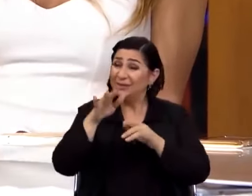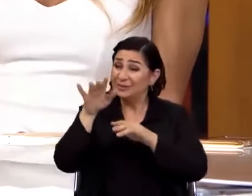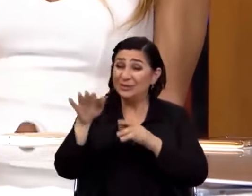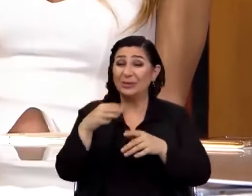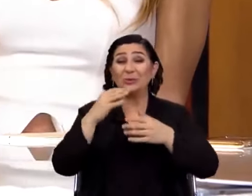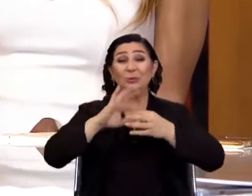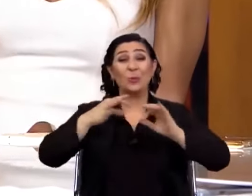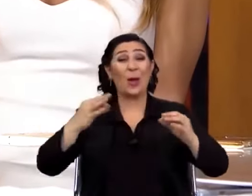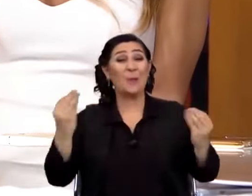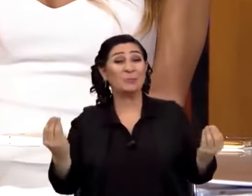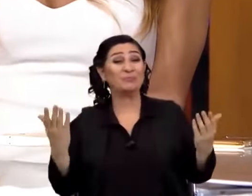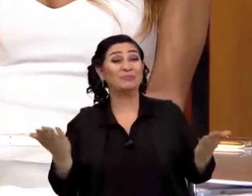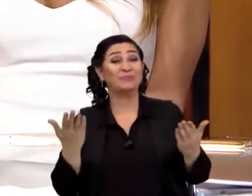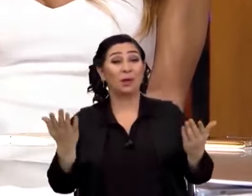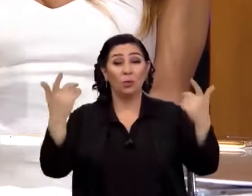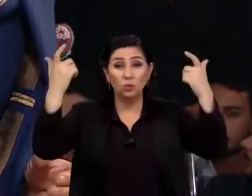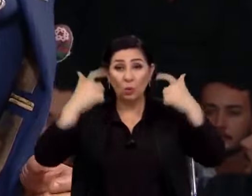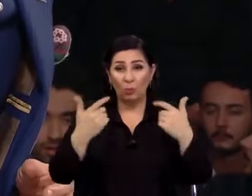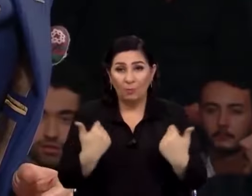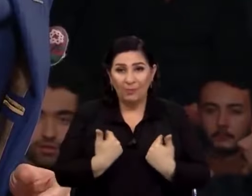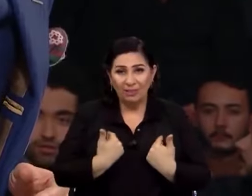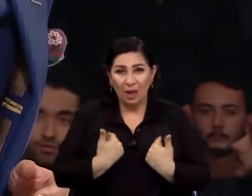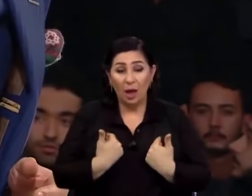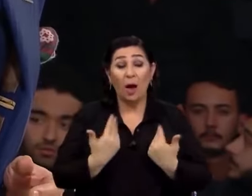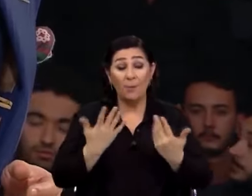cümleler kurmak Hepsi de bize düşüyor Ayrıca Bun ama bütün oyuncular bunun